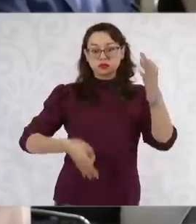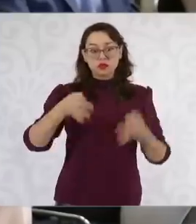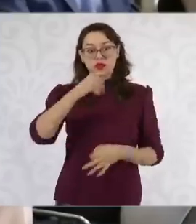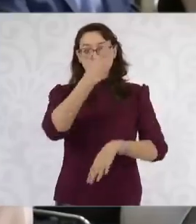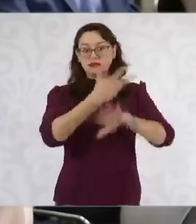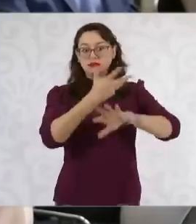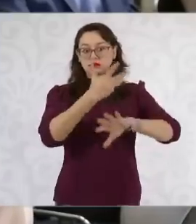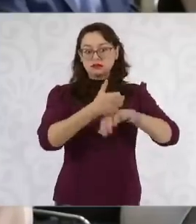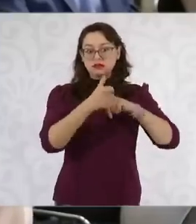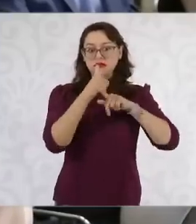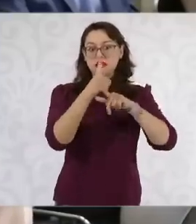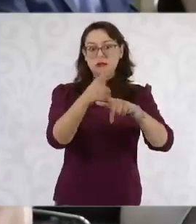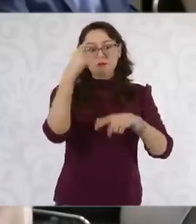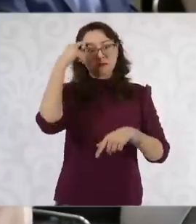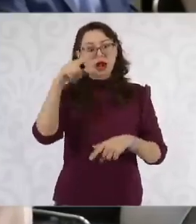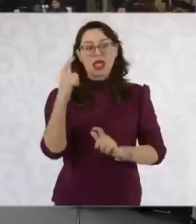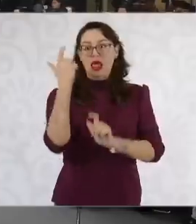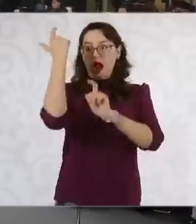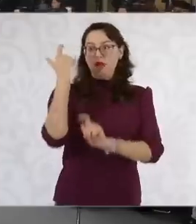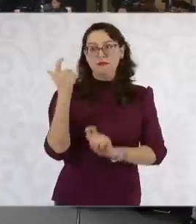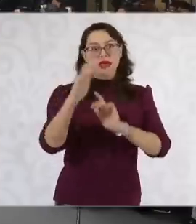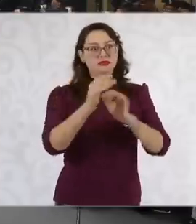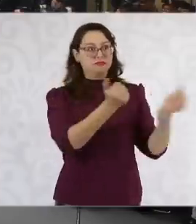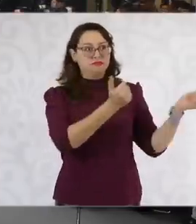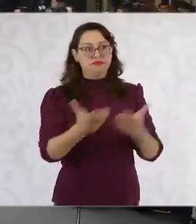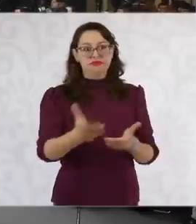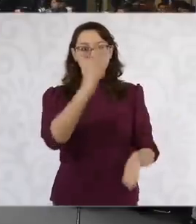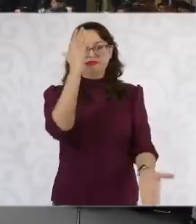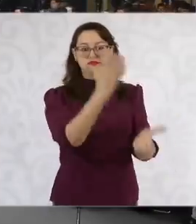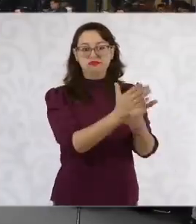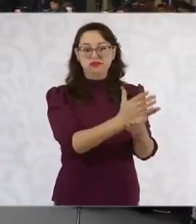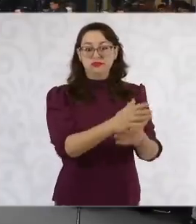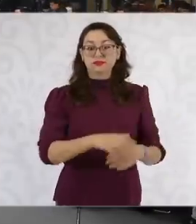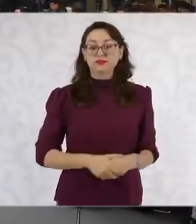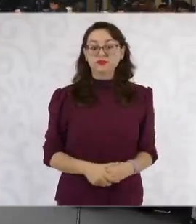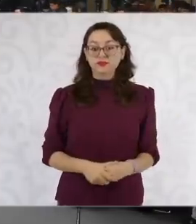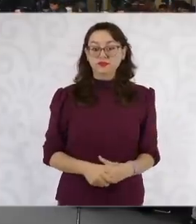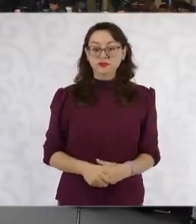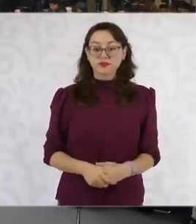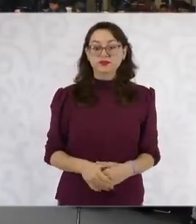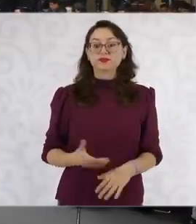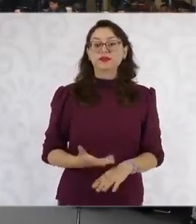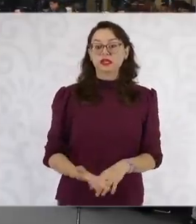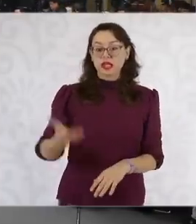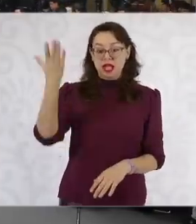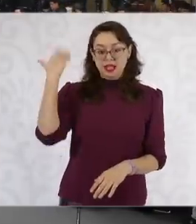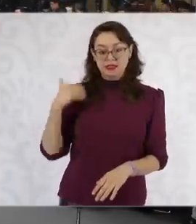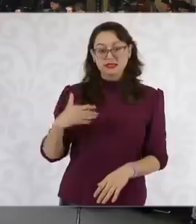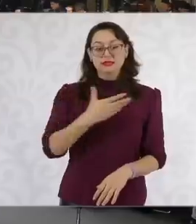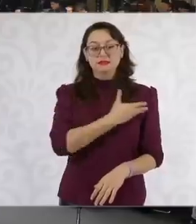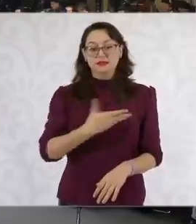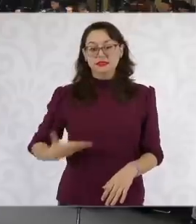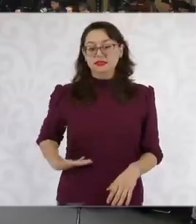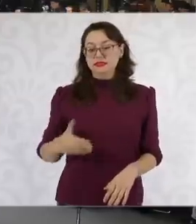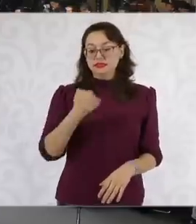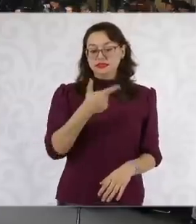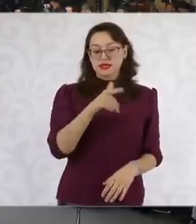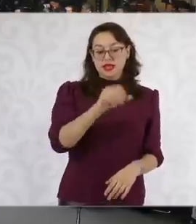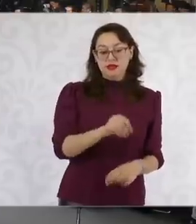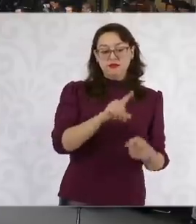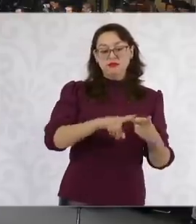frenar este tráfico de armas el presidente López Obrador con el presidente biden tuvieron eh y